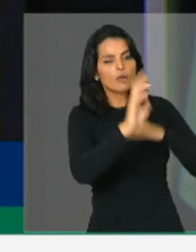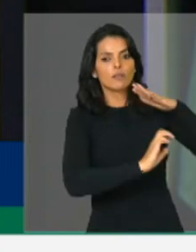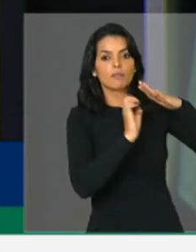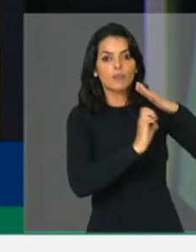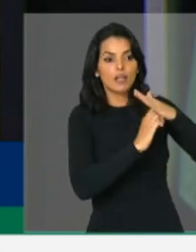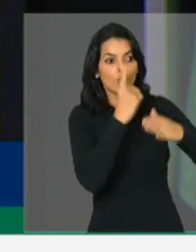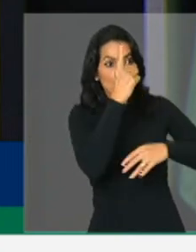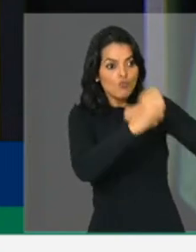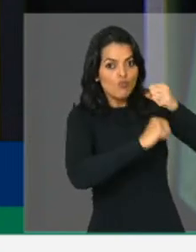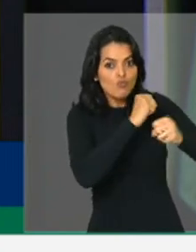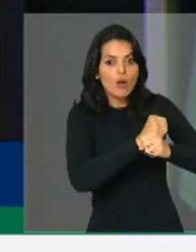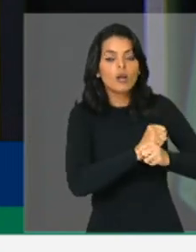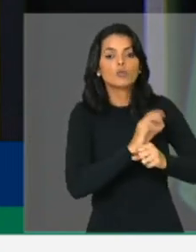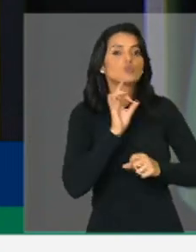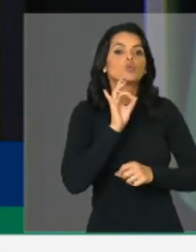QUE DÁ OU NÃO DÁ CRÉDITO, TODA ESSA CONFUSÃO QUE CUSTA